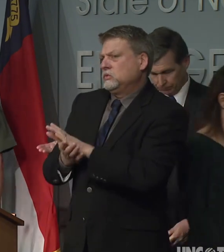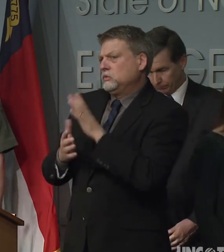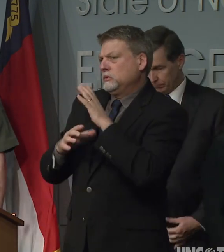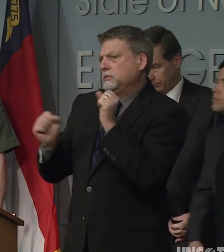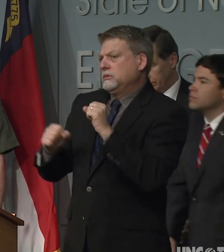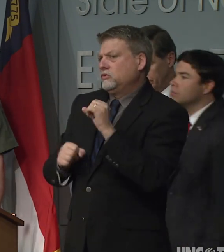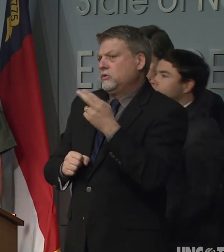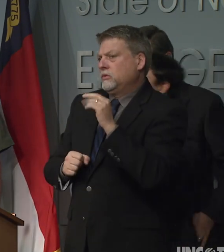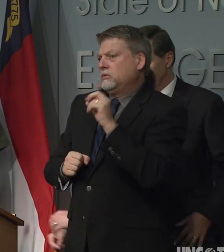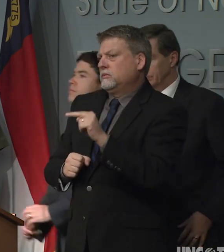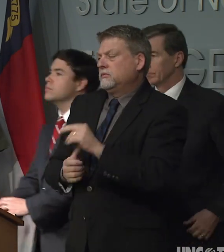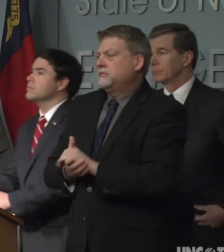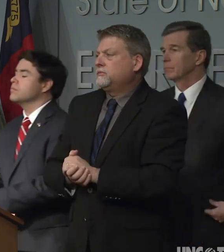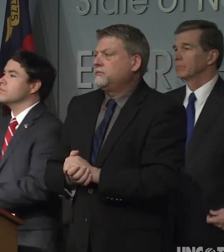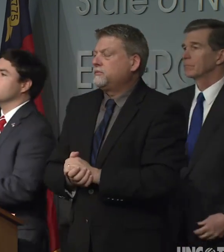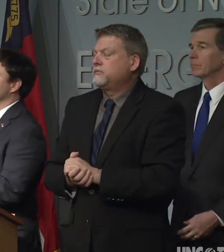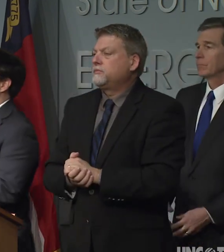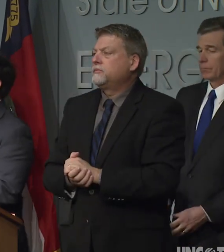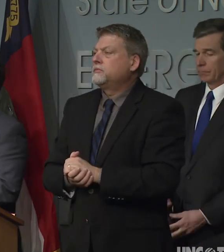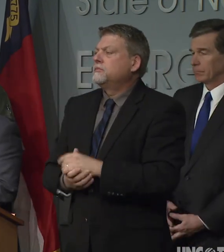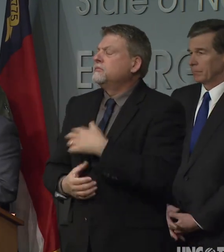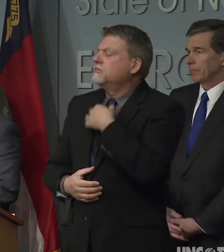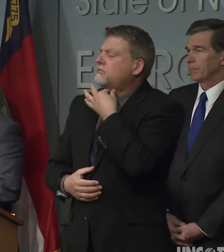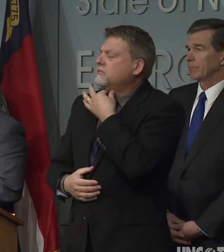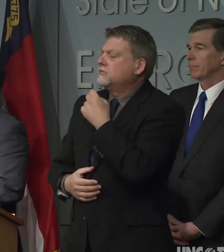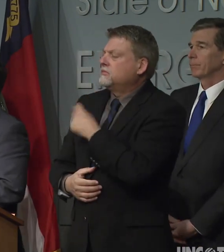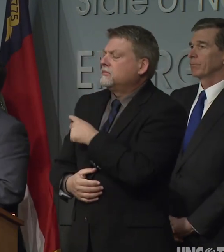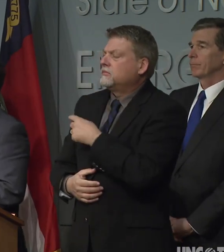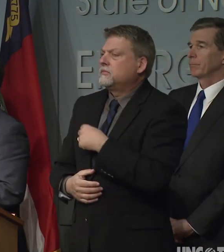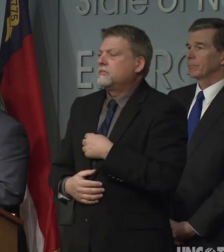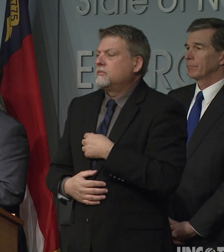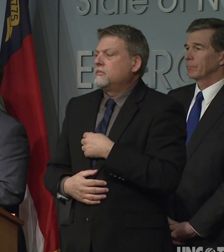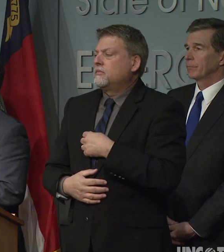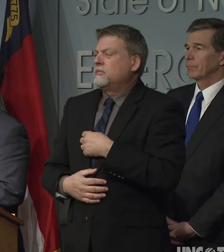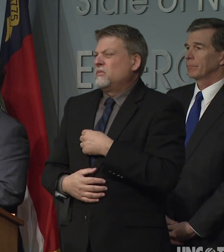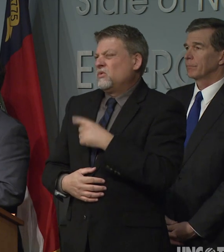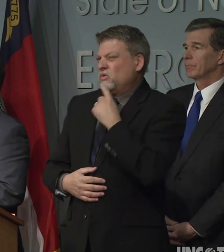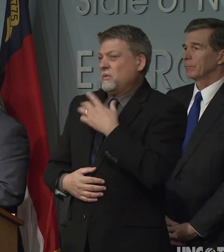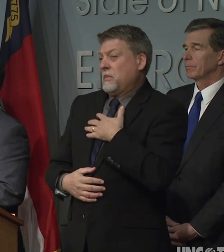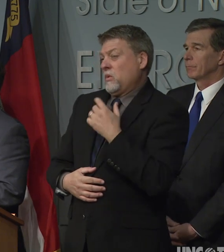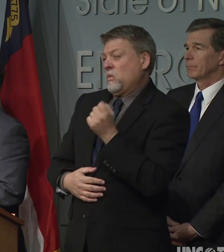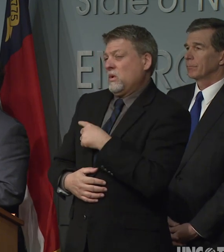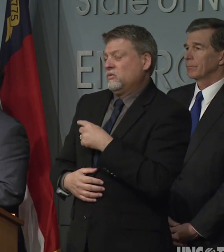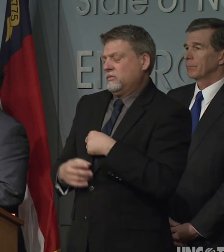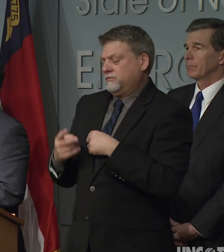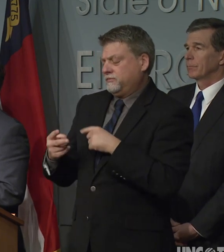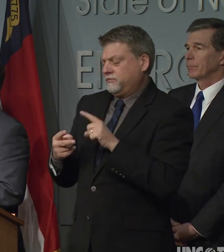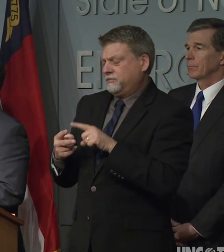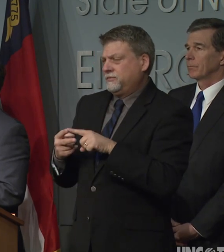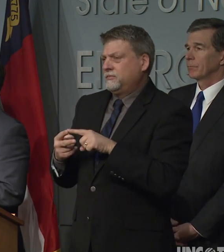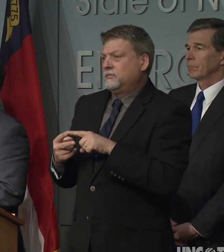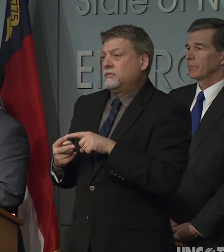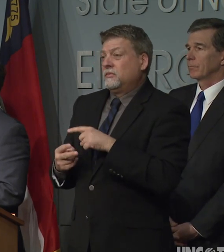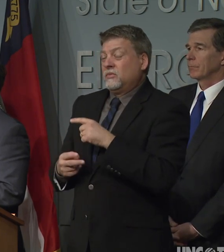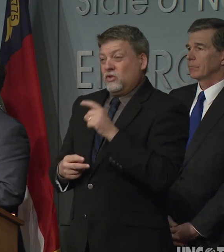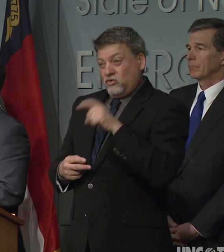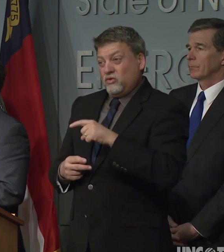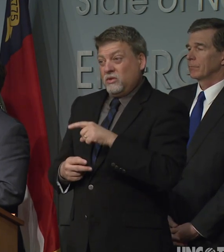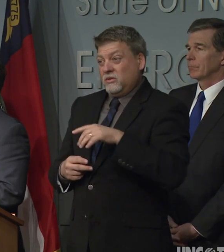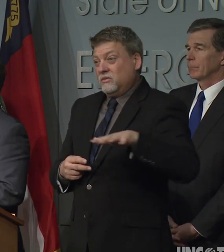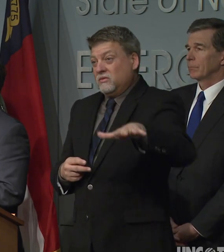Quiero preguntarle al superintendente marchan son una pregunta y superintendente este una dos preguntas,